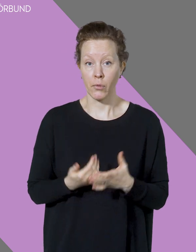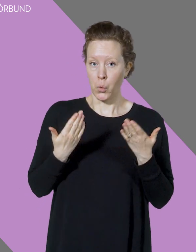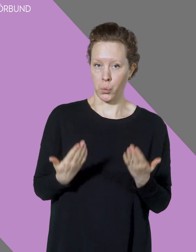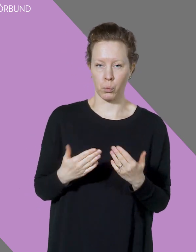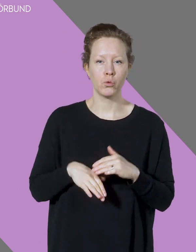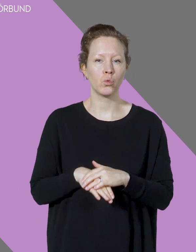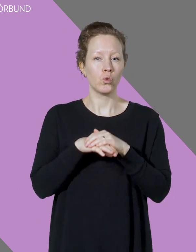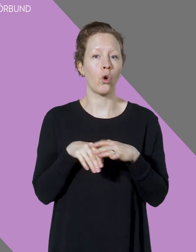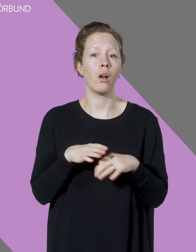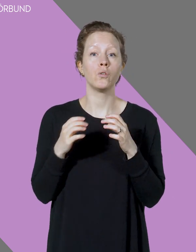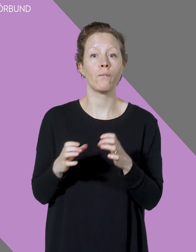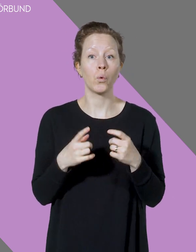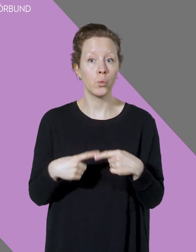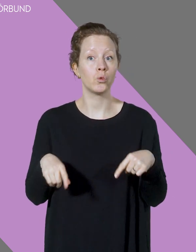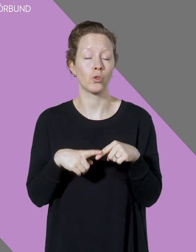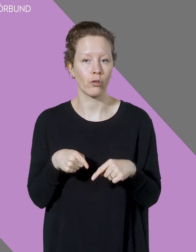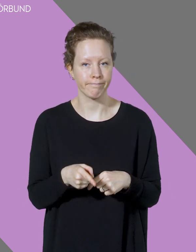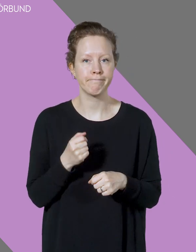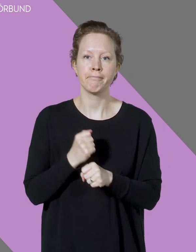Den har nu getts till behandling i social- och hälsovårdsutskottet, -